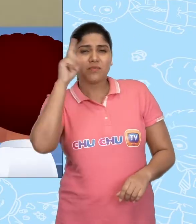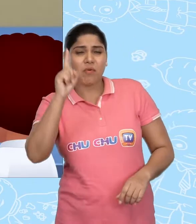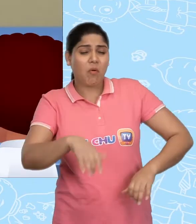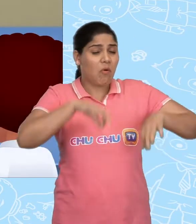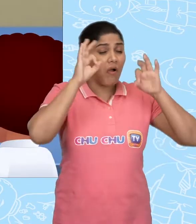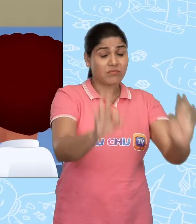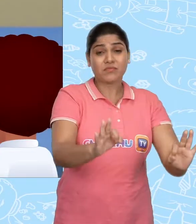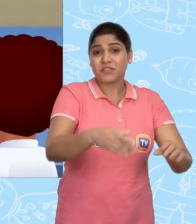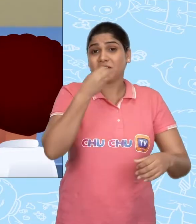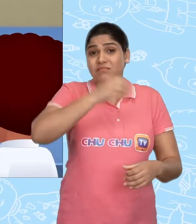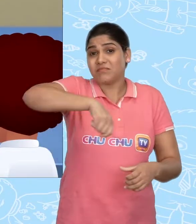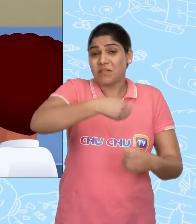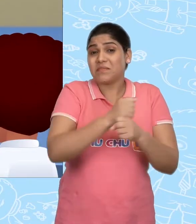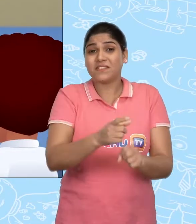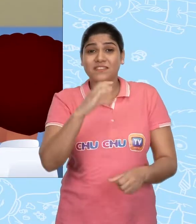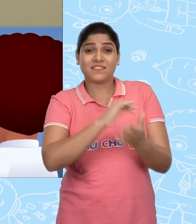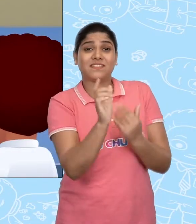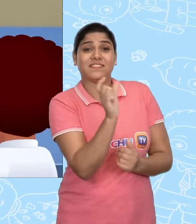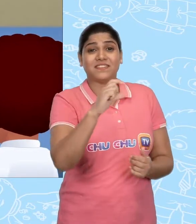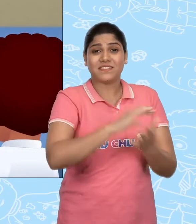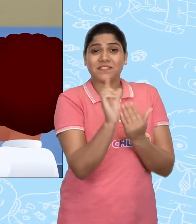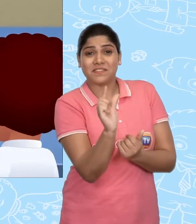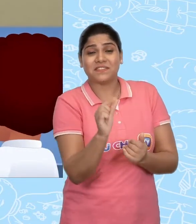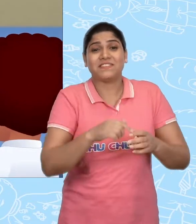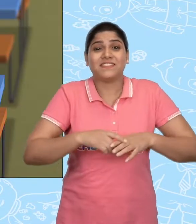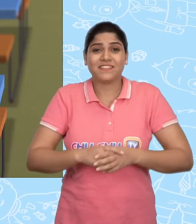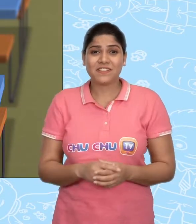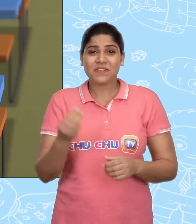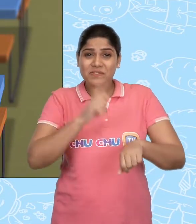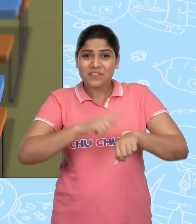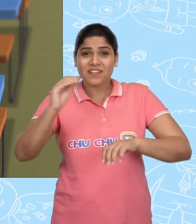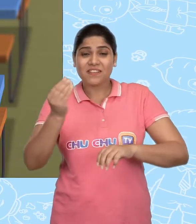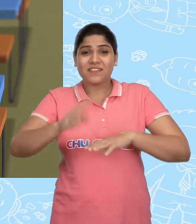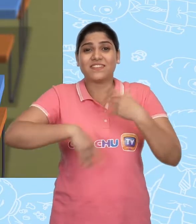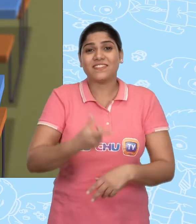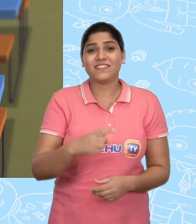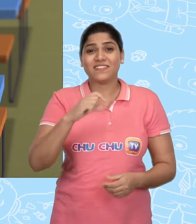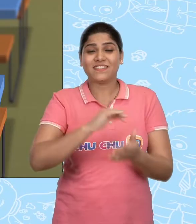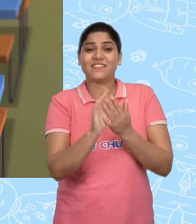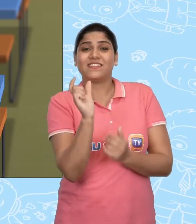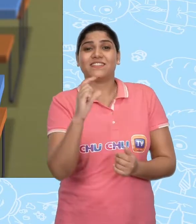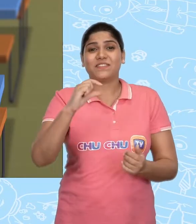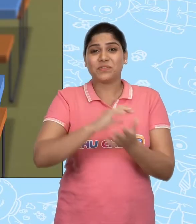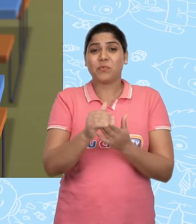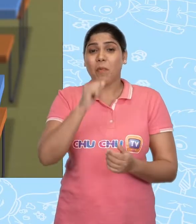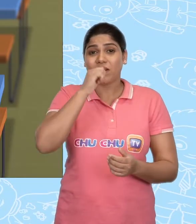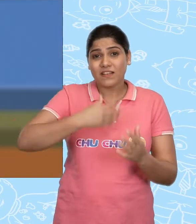तुम्हारी मॉम बहुत अच्छा खाना बनाती हैं ChuChu कुछ देर बाद ChuChu पानी लेने के लिए उठी